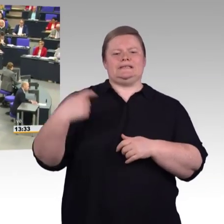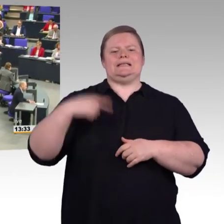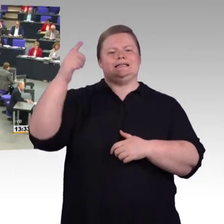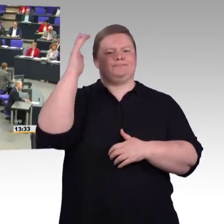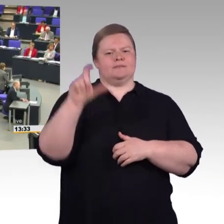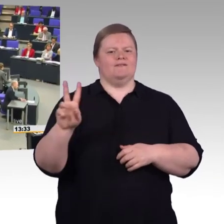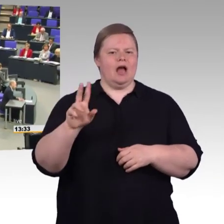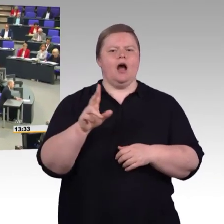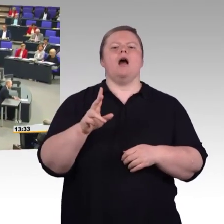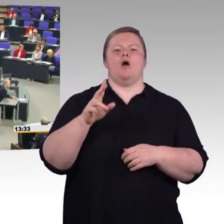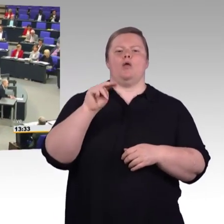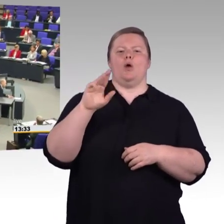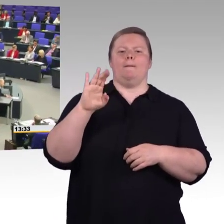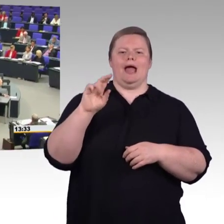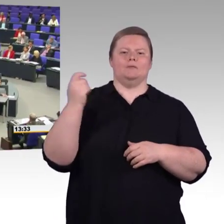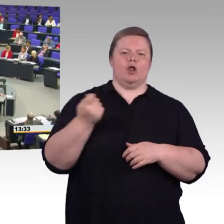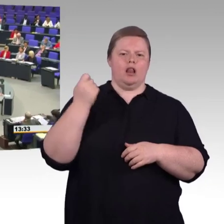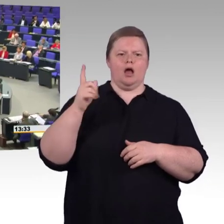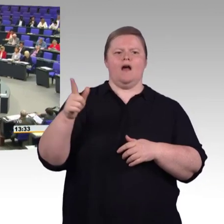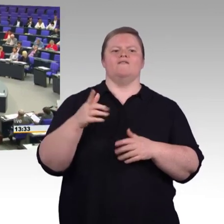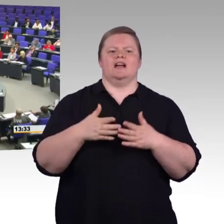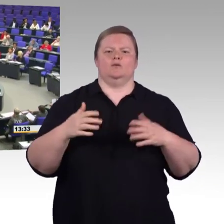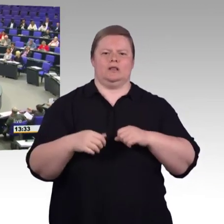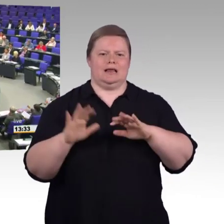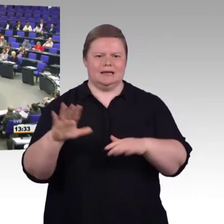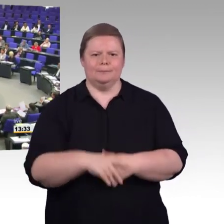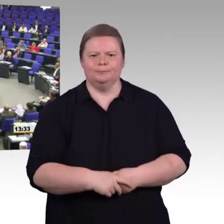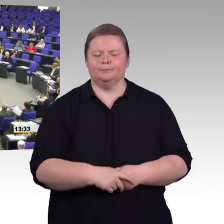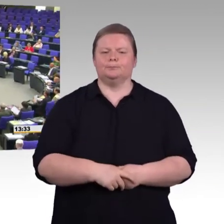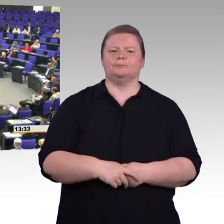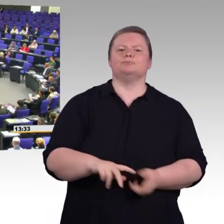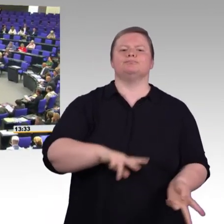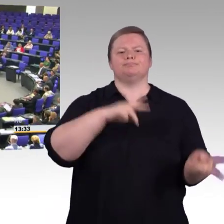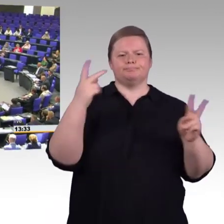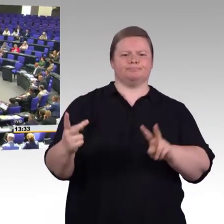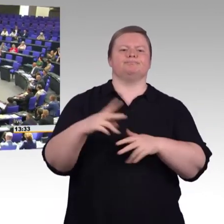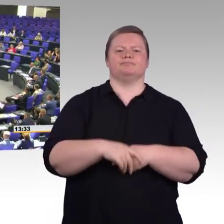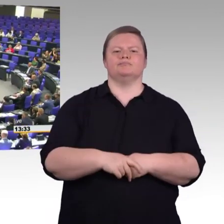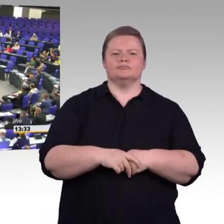meine Damen und Herren, liebe Zuschauerinnen und Zuschauer. Im 30. Jahr der Verabschiedung der UN-Kinderrechtskonvention